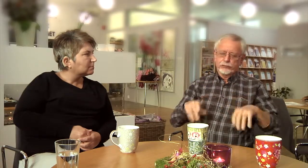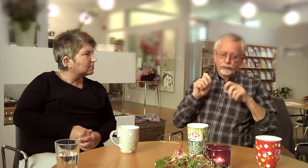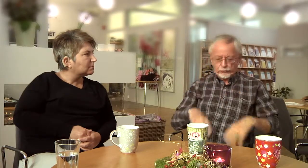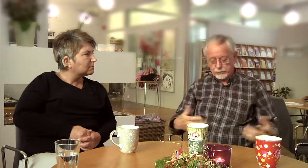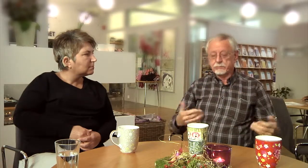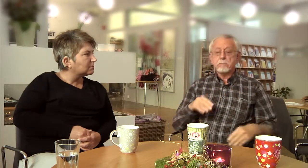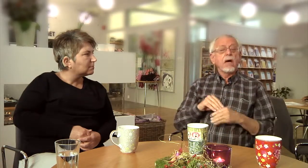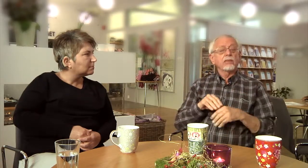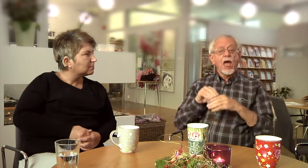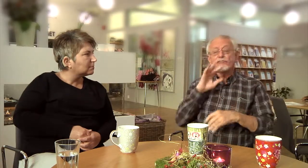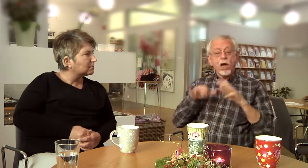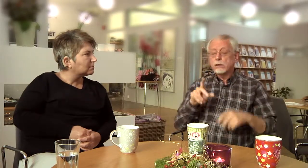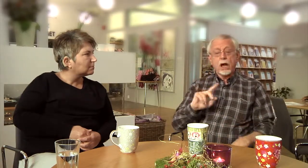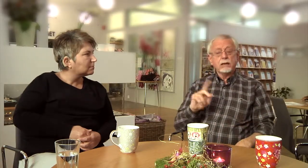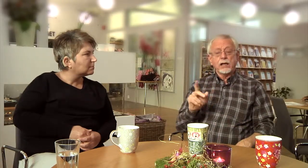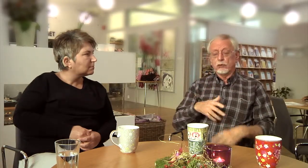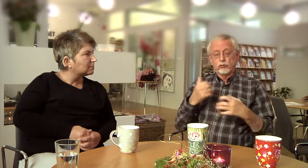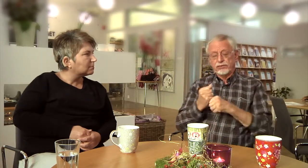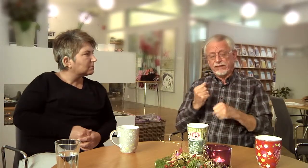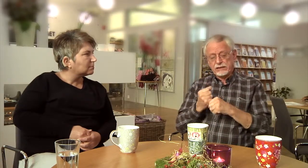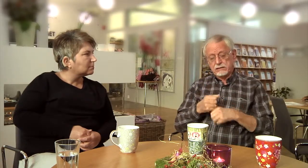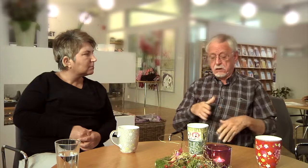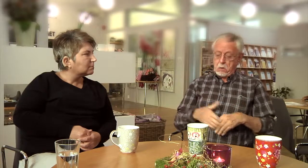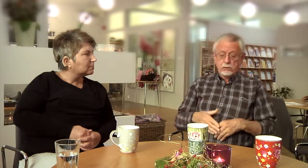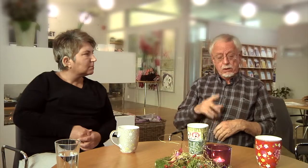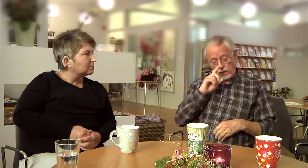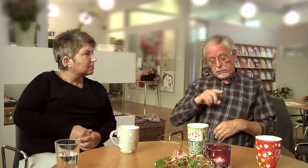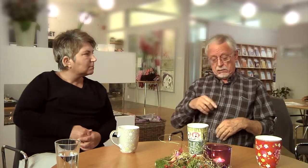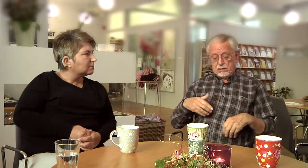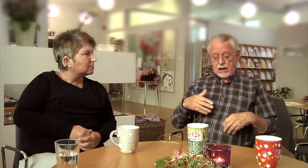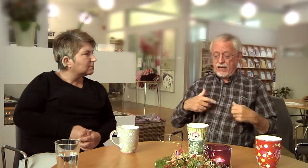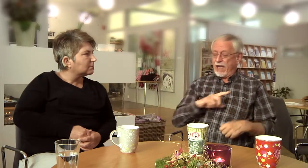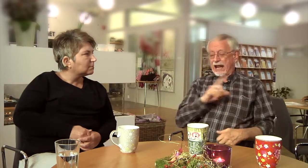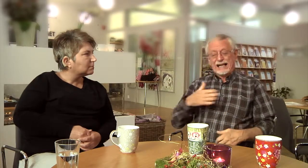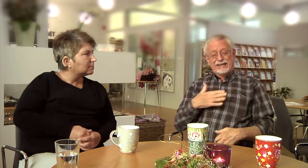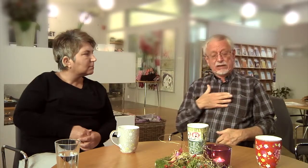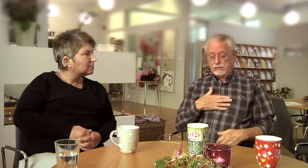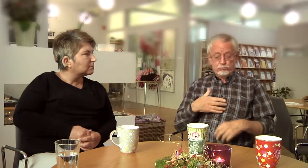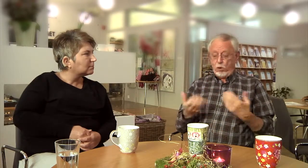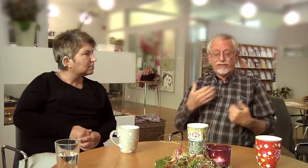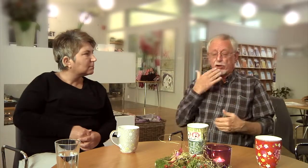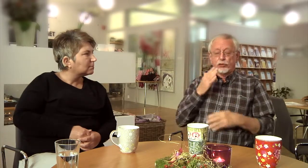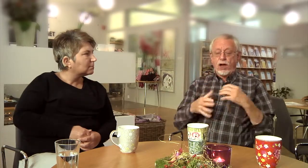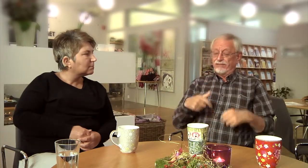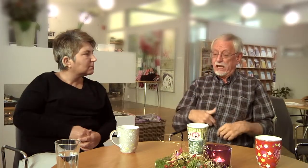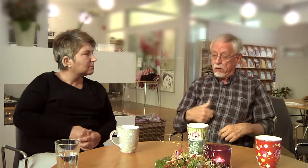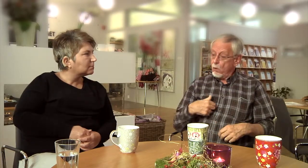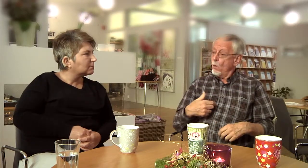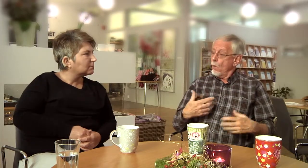Legen forklarte at det ikke nødvendigvis var slik det skulle skje. Kreften er begrenset i omfang og lukket inne på et vis.